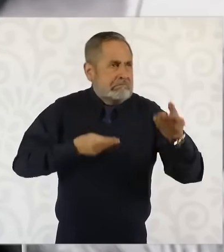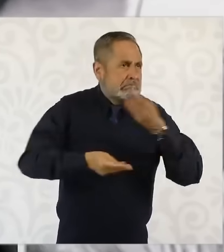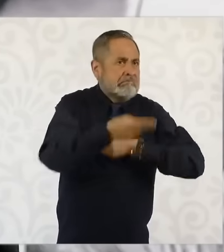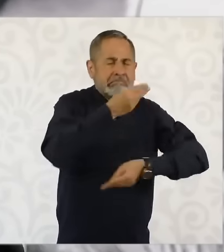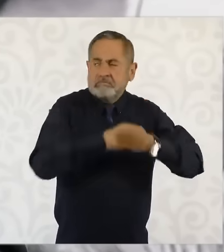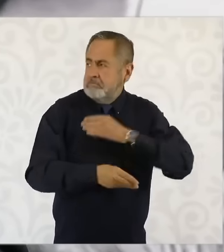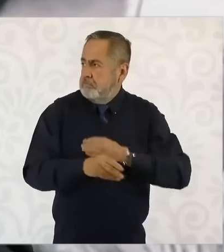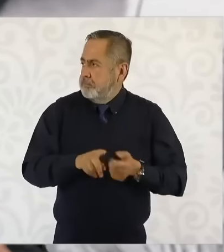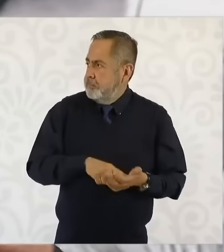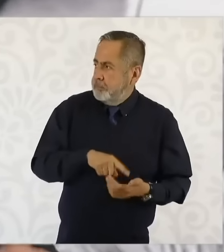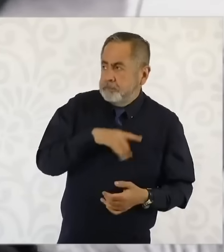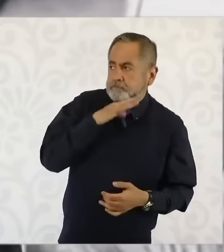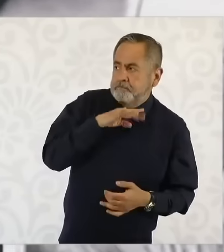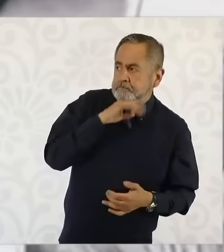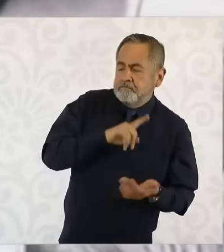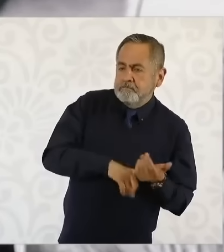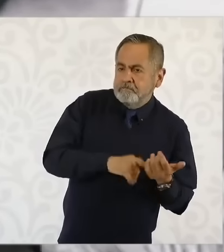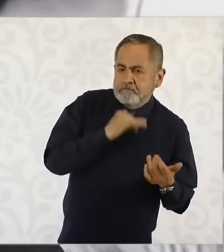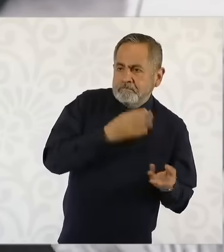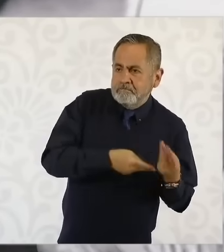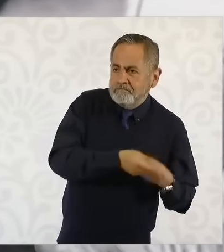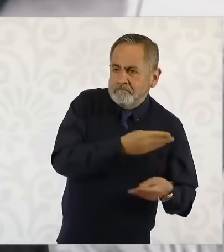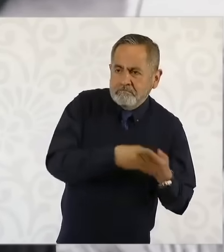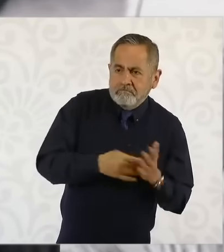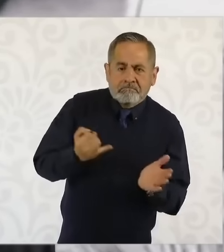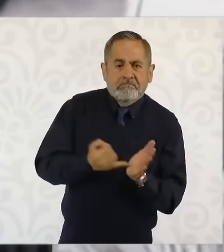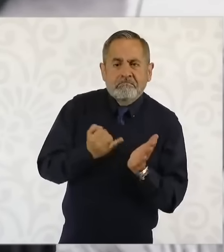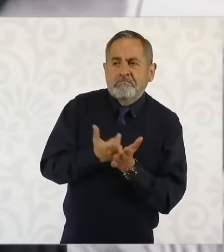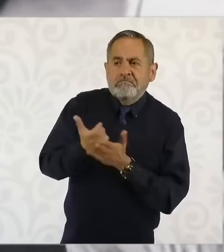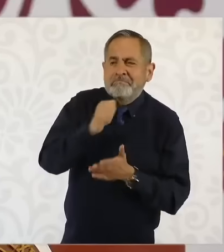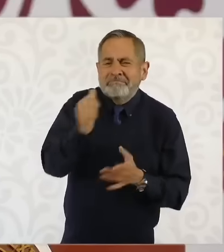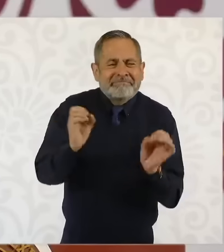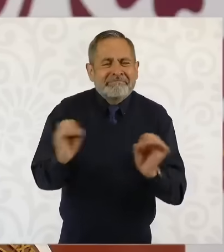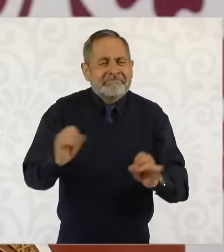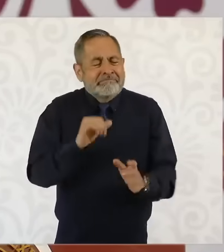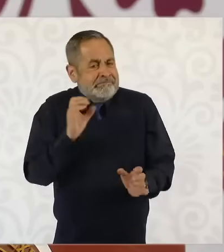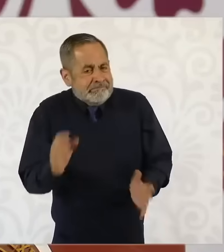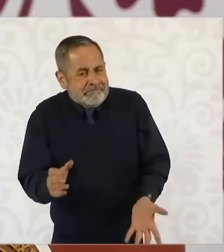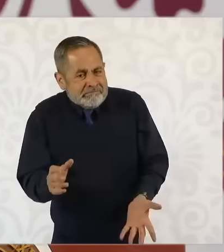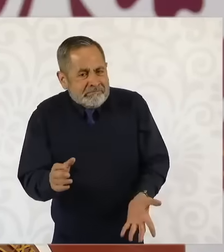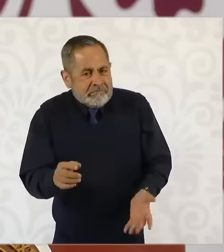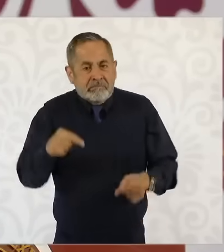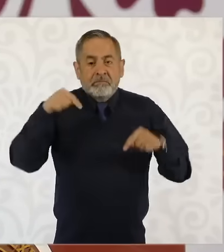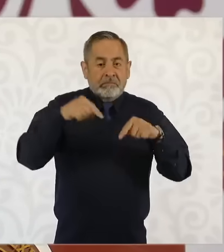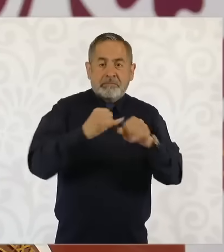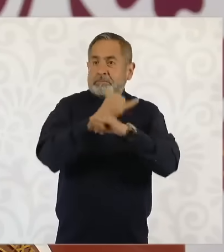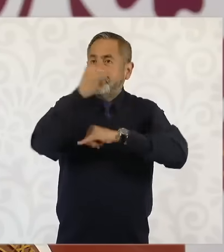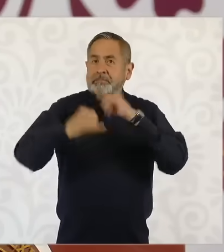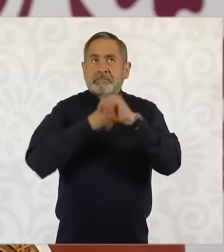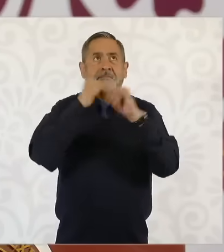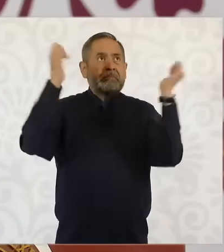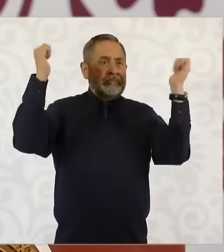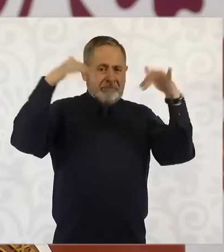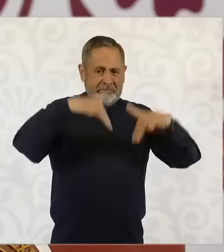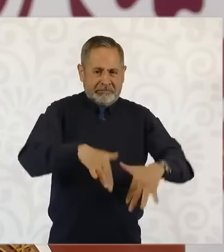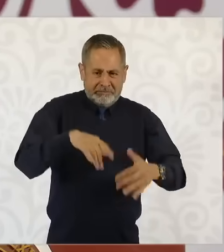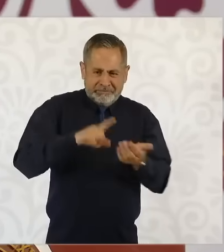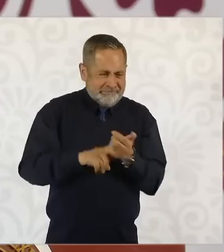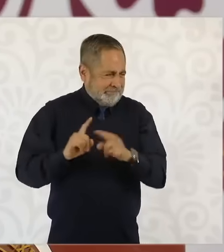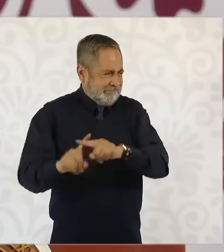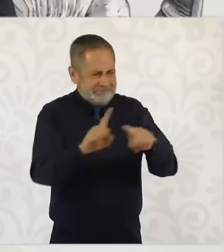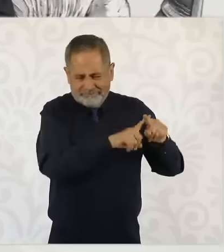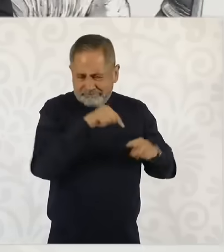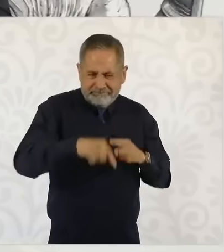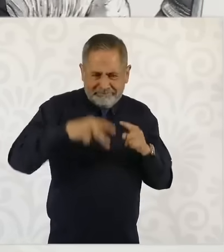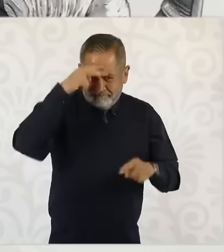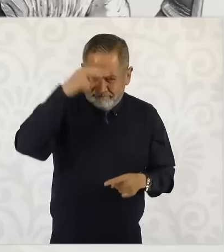somos un país en donde hay una gran concurrencia internacional de todo tipo somos un país que tiene